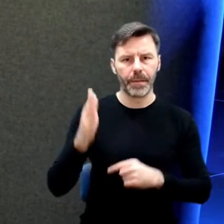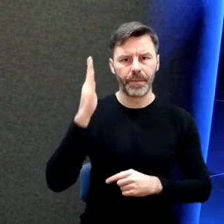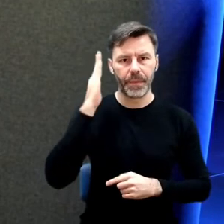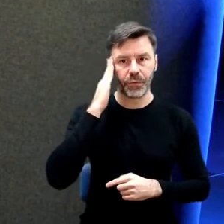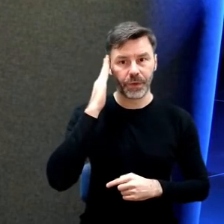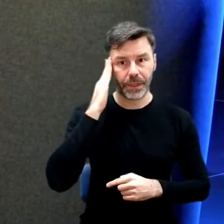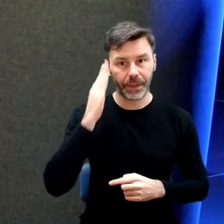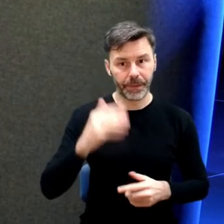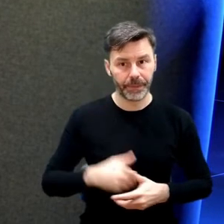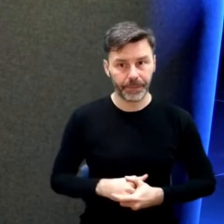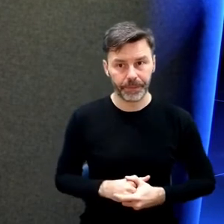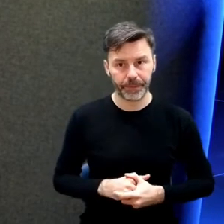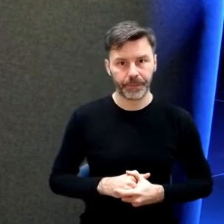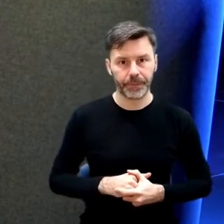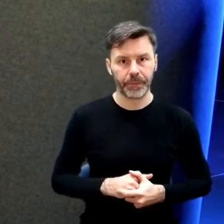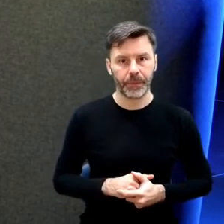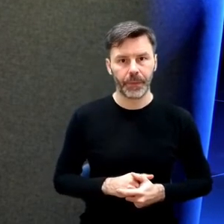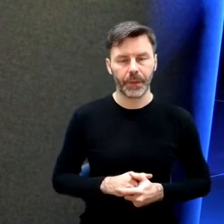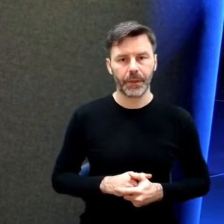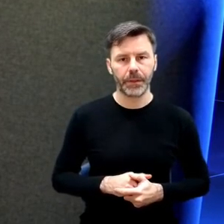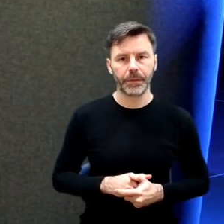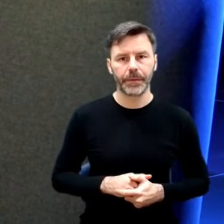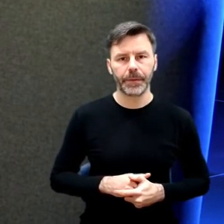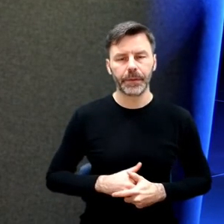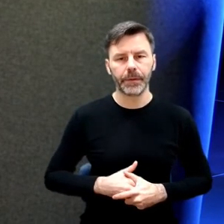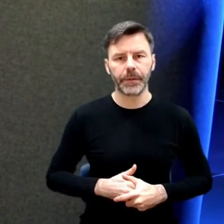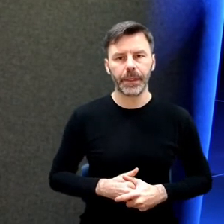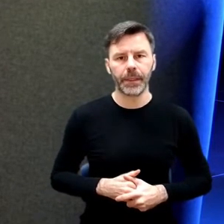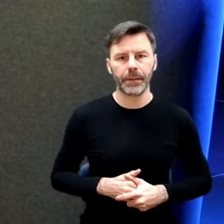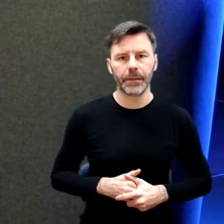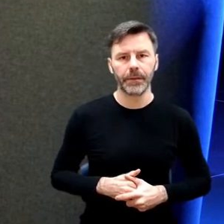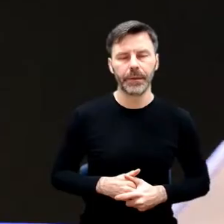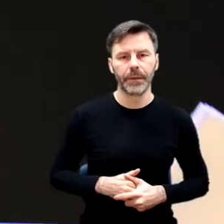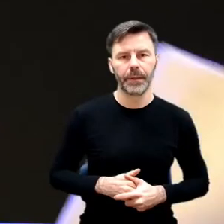Państwu, którzy są przedstawicielami gmin aktywnie